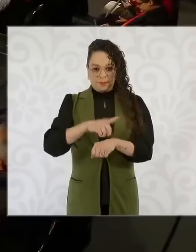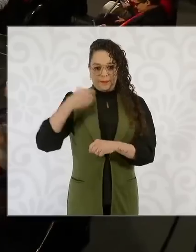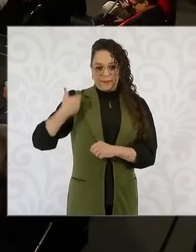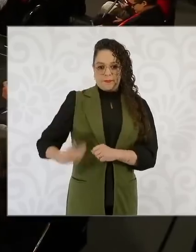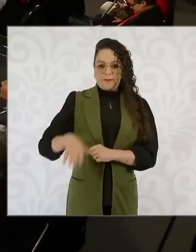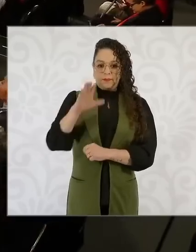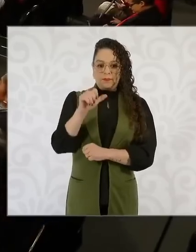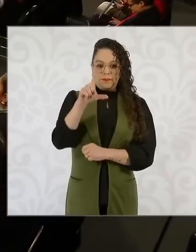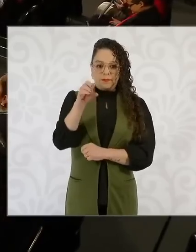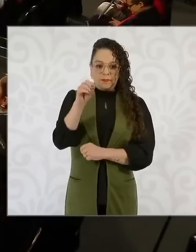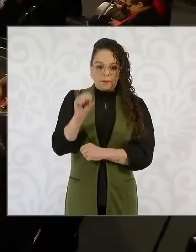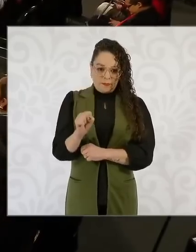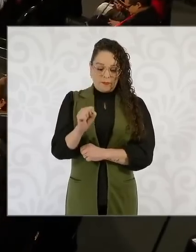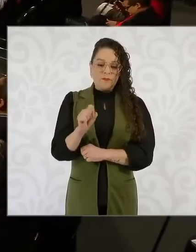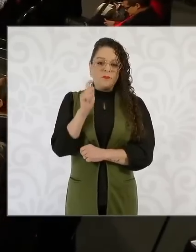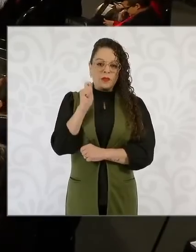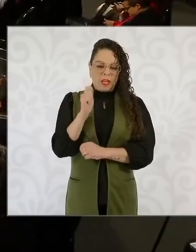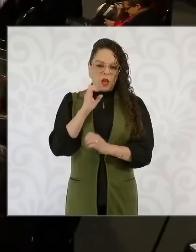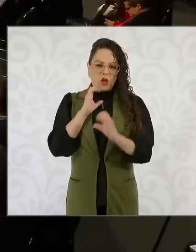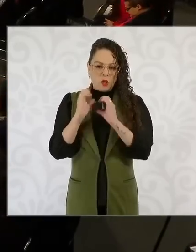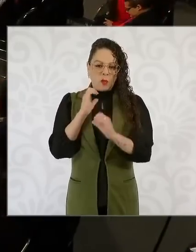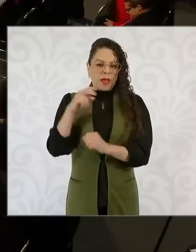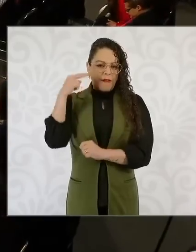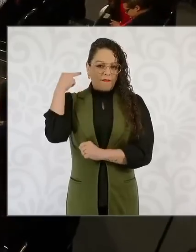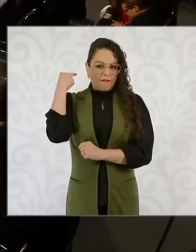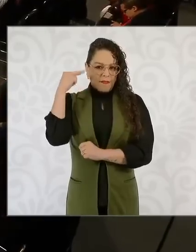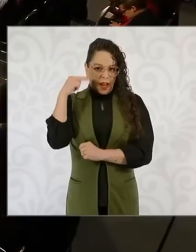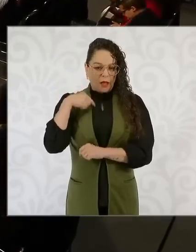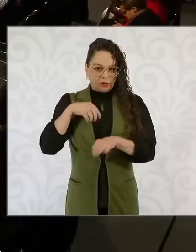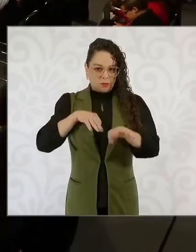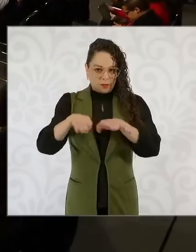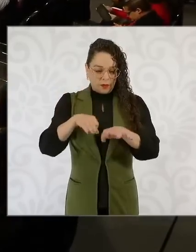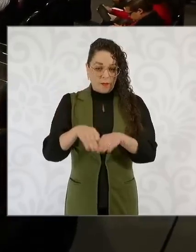meda telecomunicaciones Veracruz de inicio pues retomar el tema económico Aprovechando que está